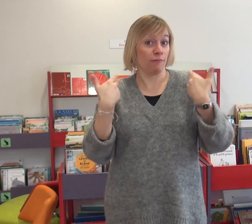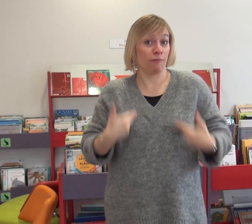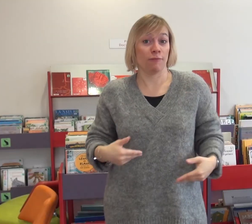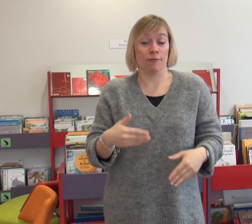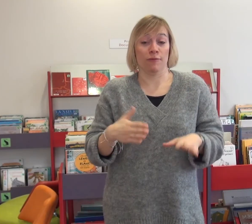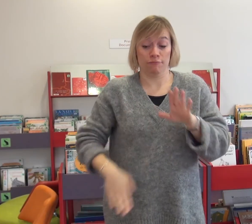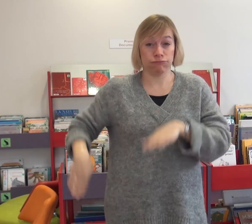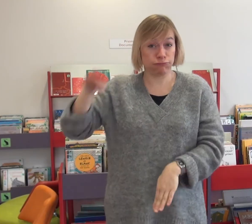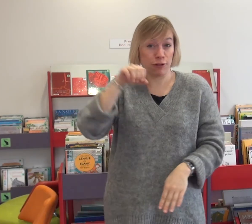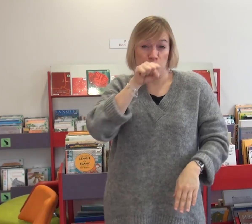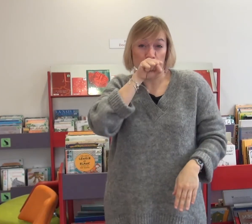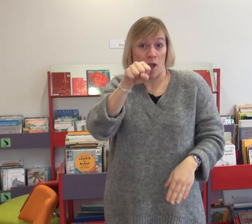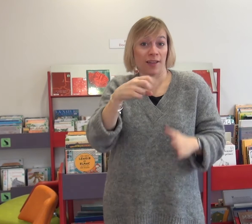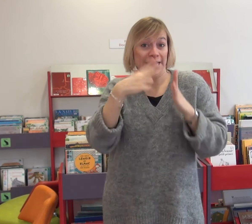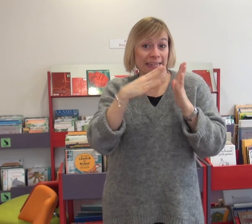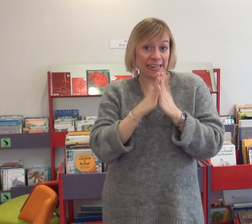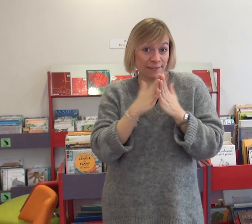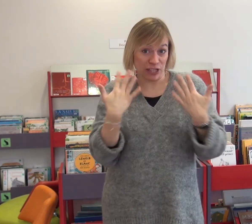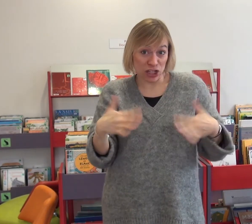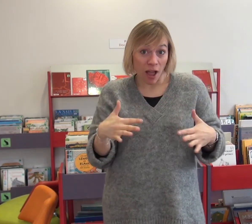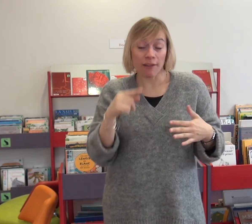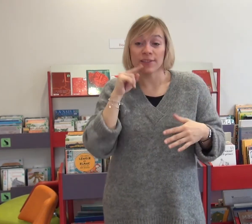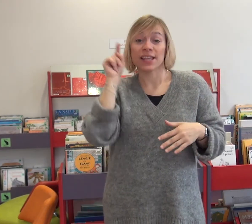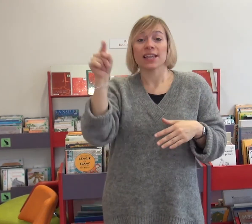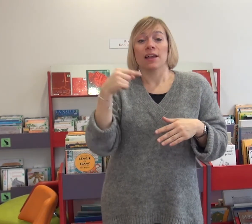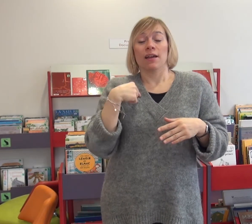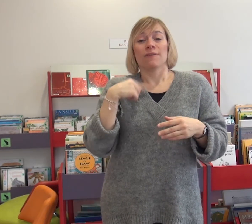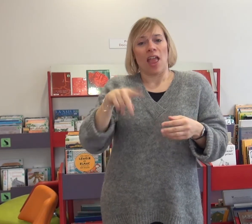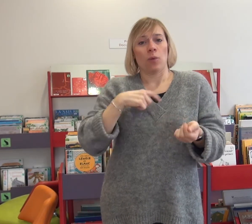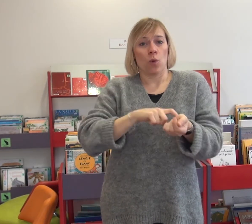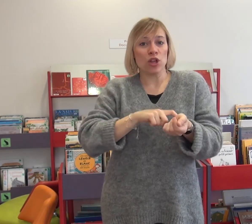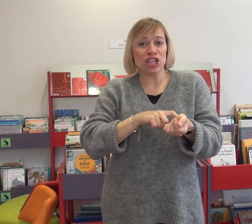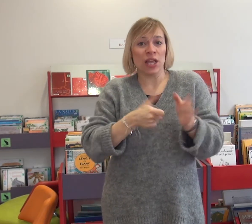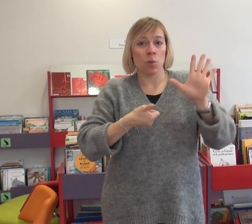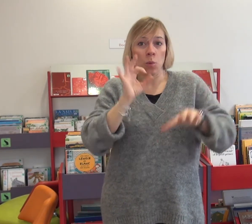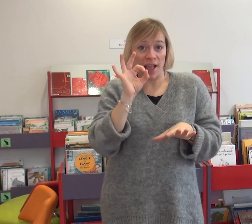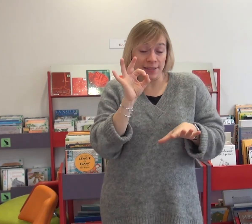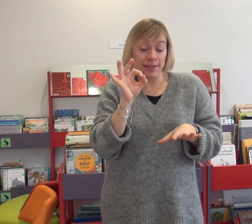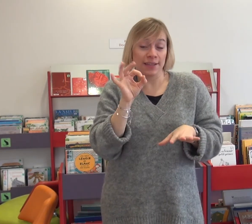Depuis toute petite, je suis fan de livres. Originaire de l’Oise,